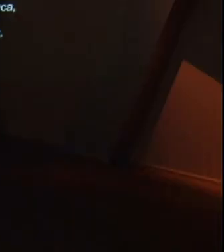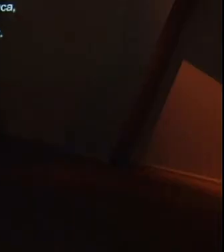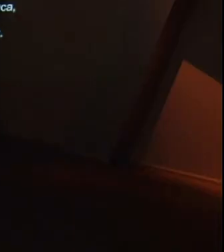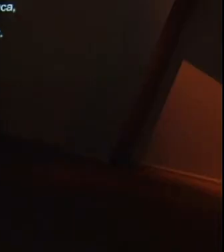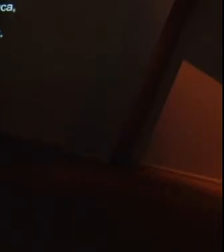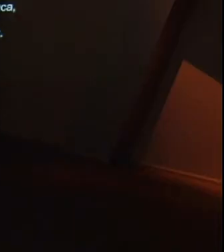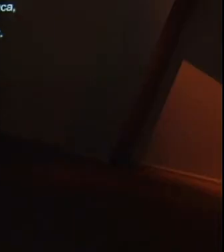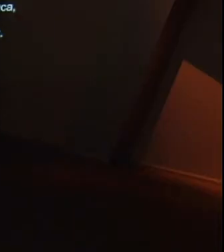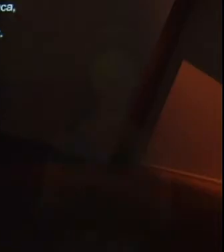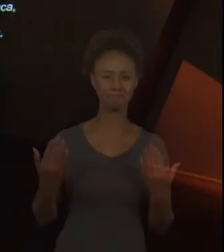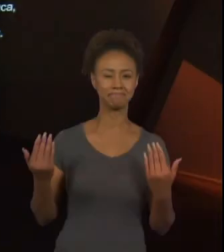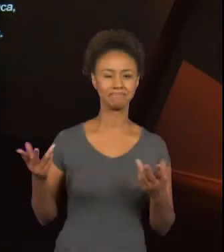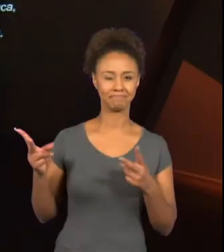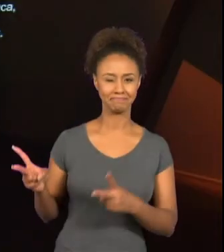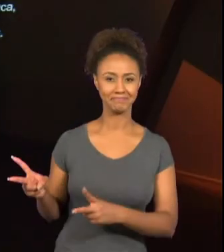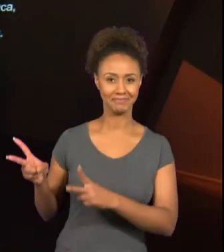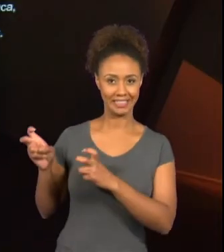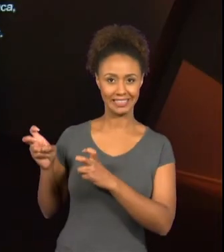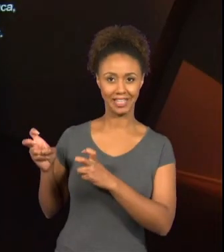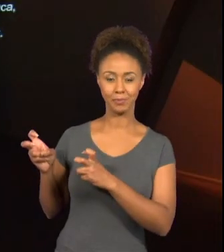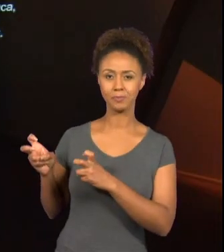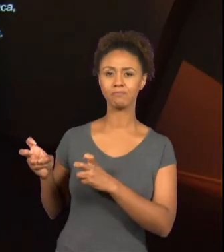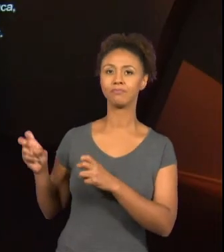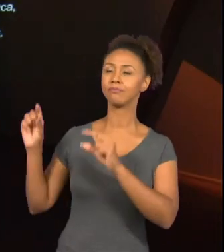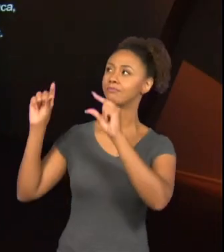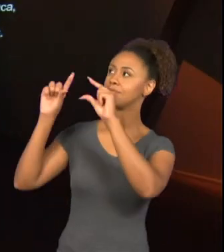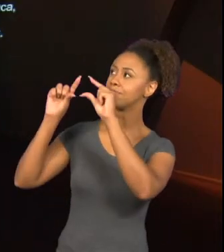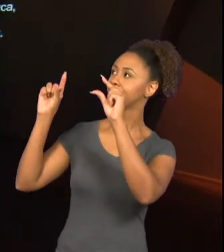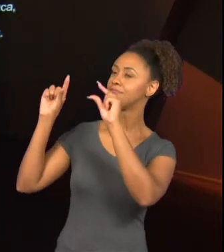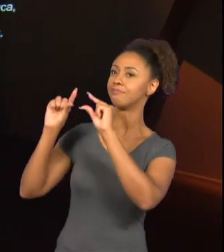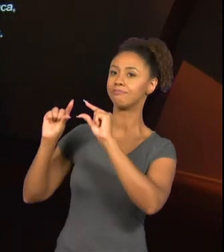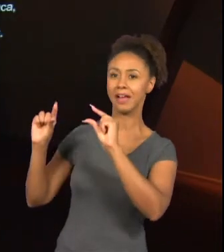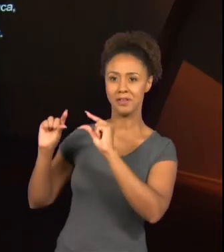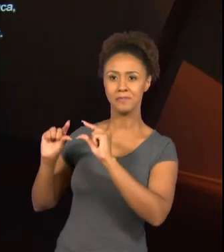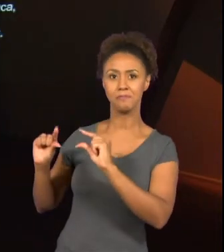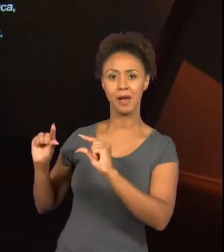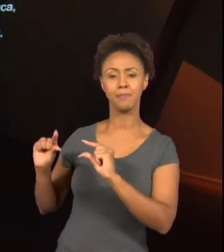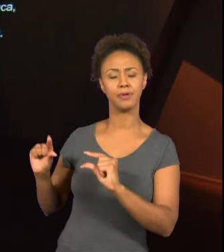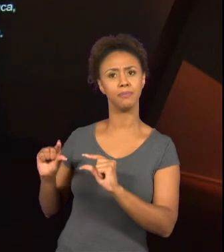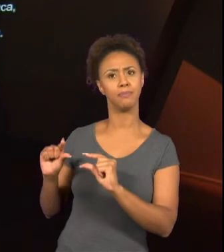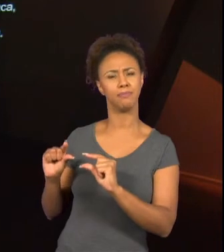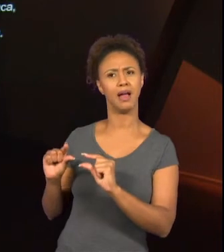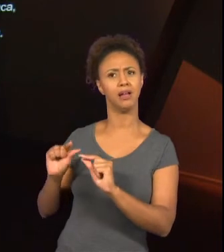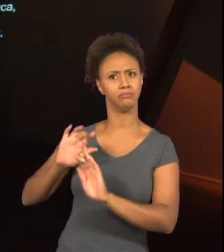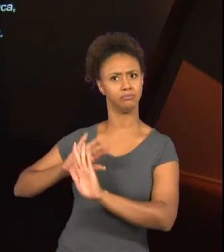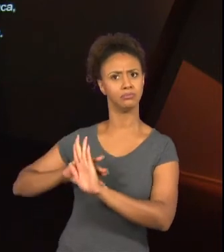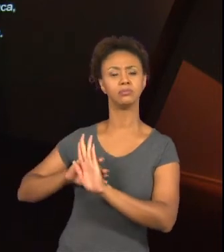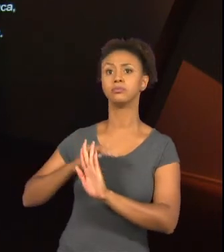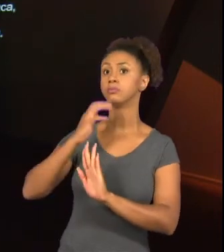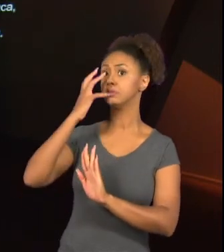[MARISE] ENTÃO VEJA, NESSES VERSOS BASTANTE CÉLEBRES, BASTANTE CONHECIDOS, A GENTE TEM UMA